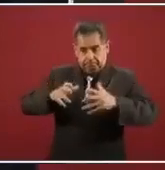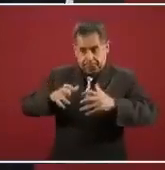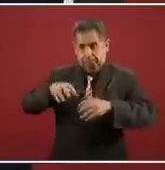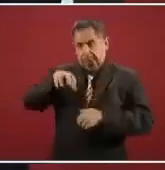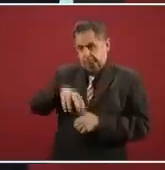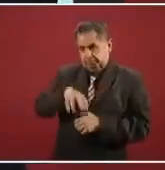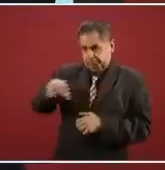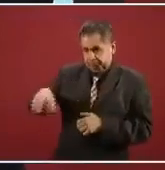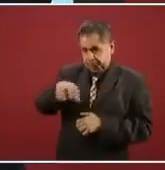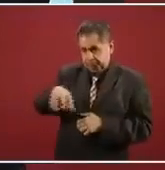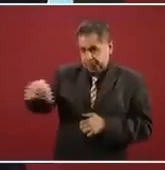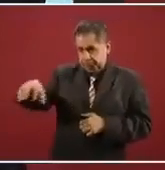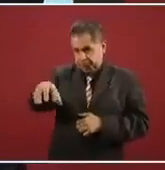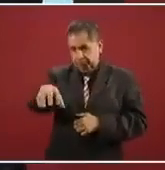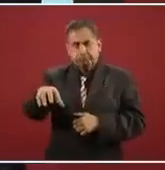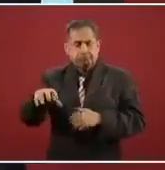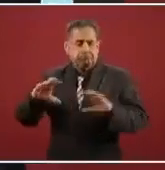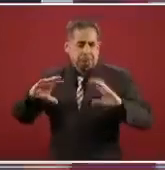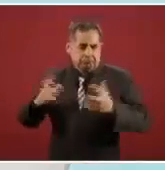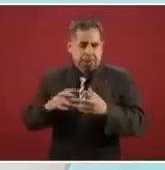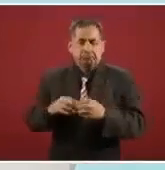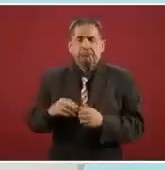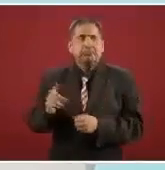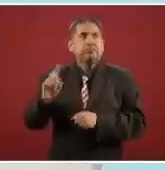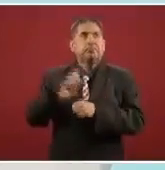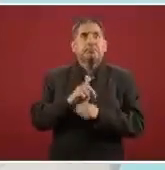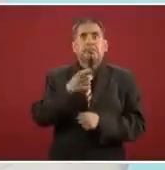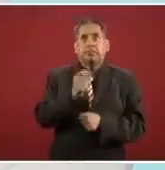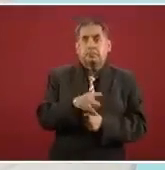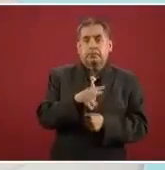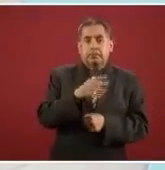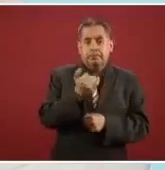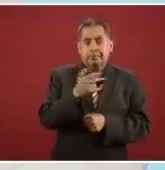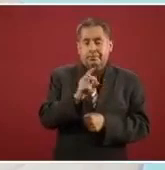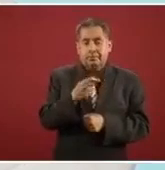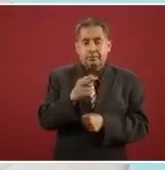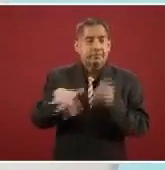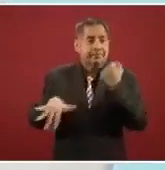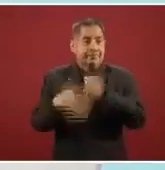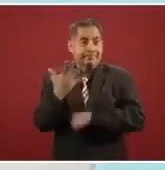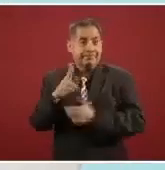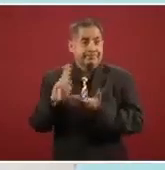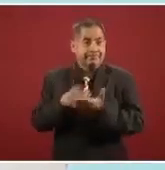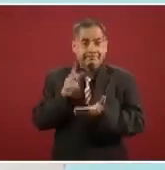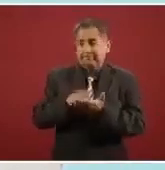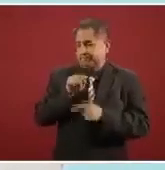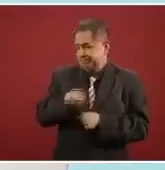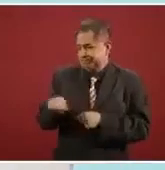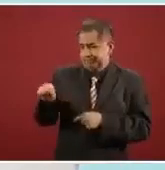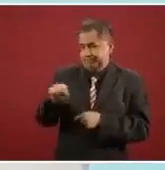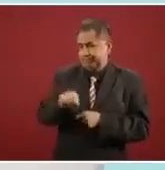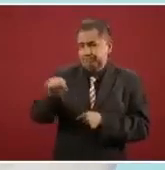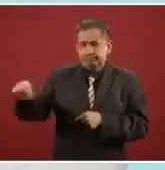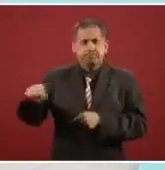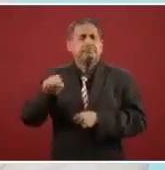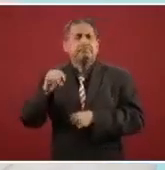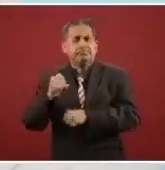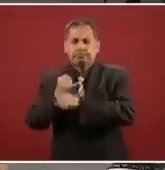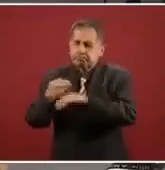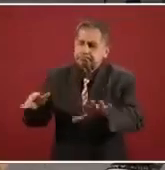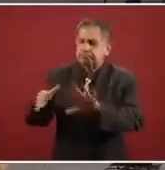15 realizamos el día 29 y 30 de noviembre, fueron las asambleas informativas en las que